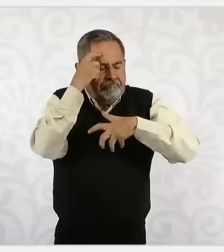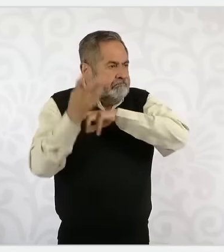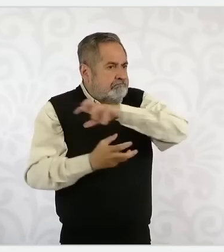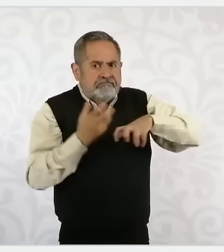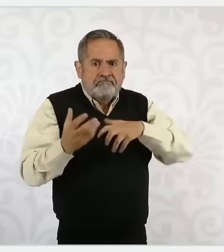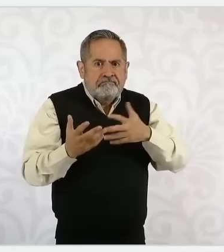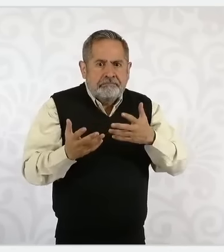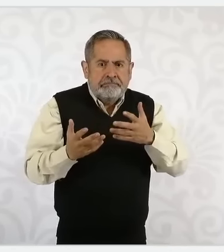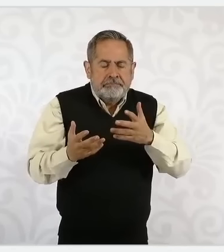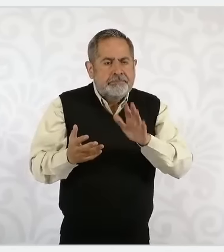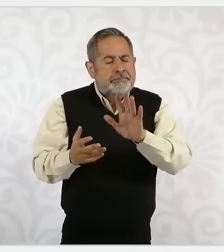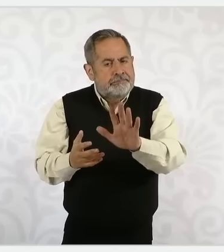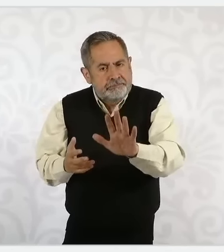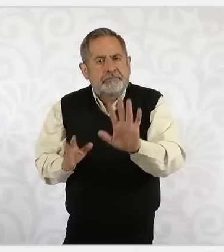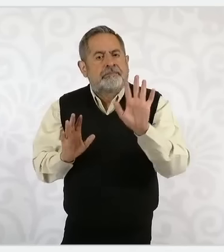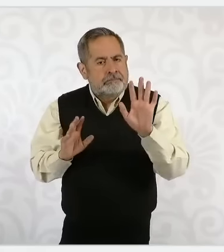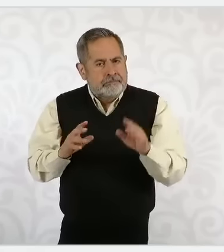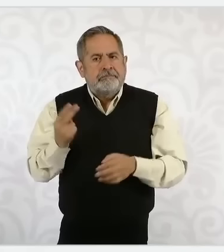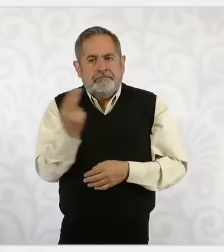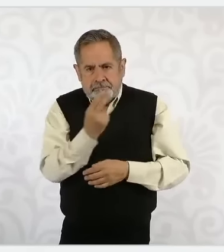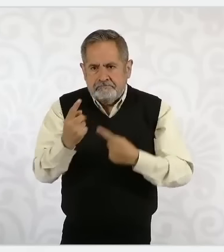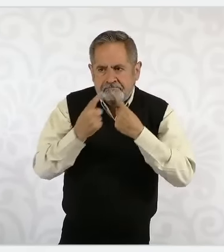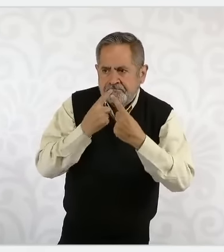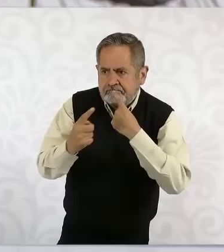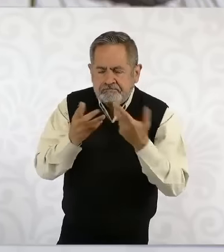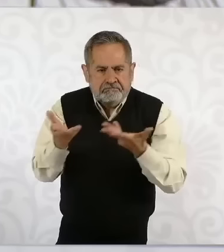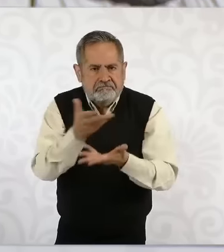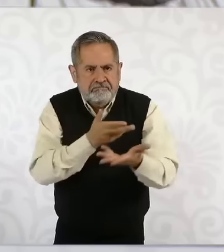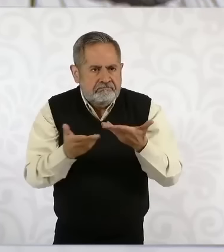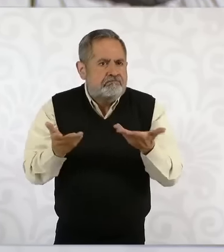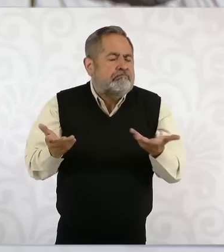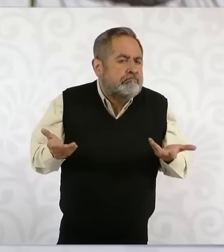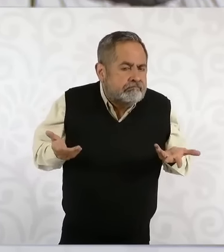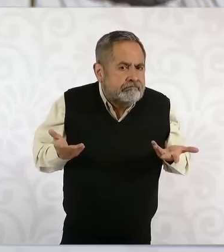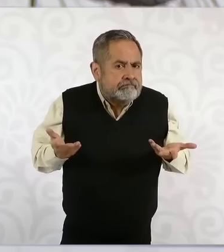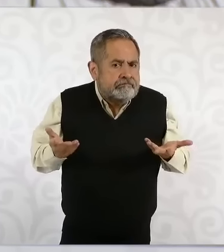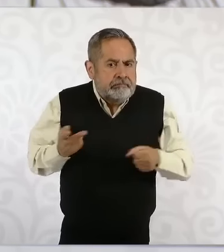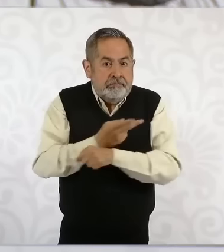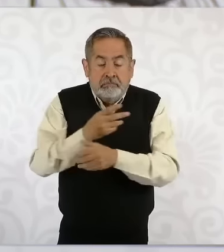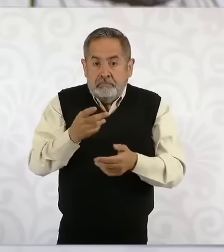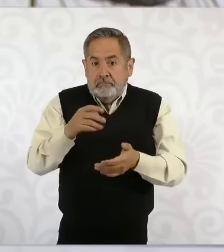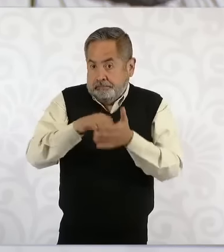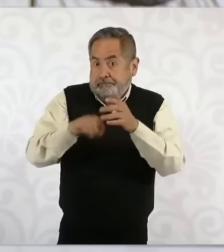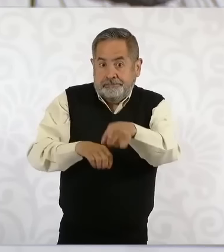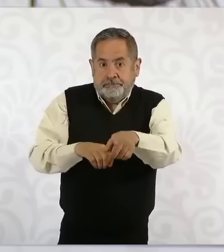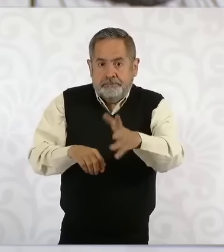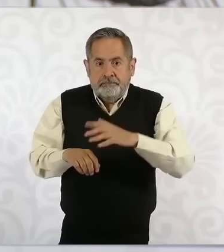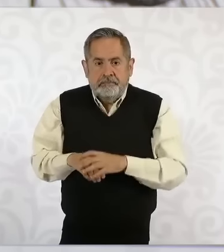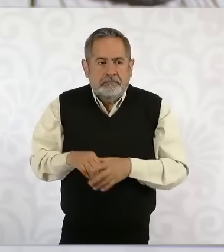Entonces también tenemos que entrar a esa discusión porque en efecto la manipulación de